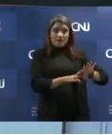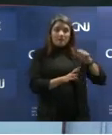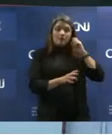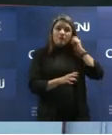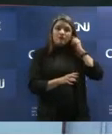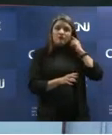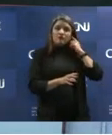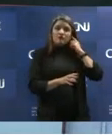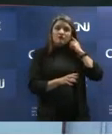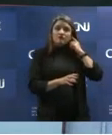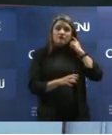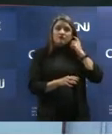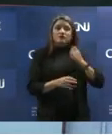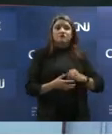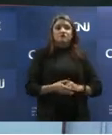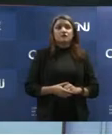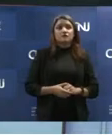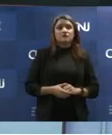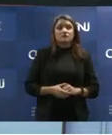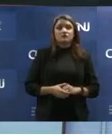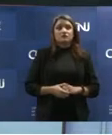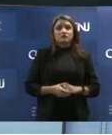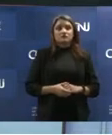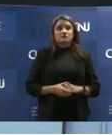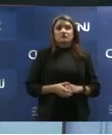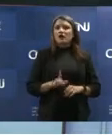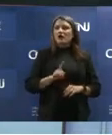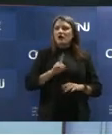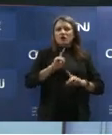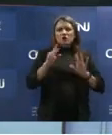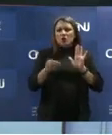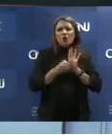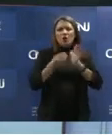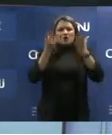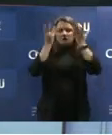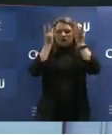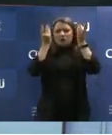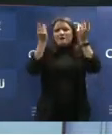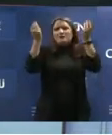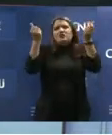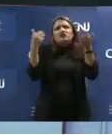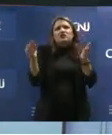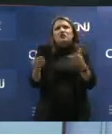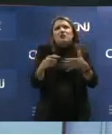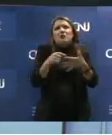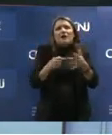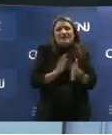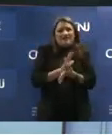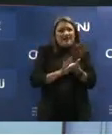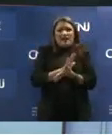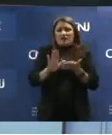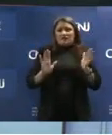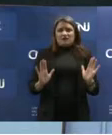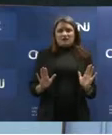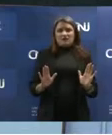eu não imputa nenhum elemento subjetivo de dolo. Longe disso, apenas aquele dever de diligência